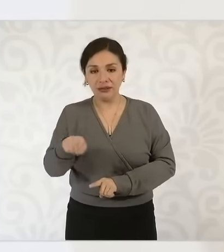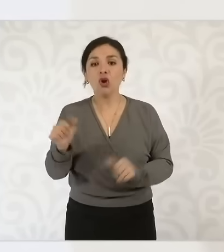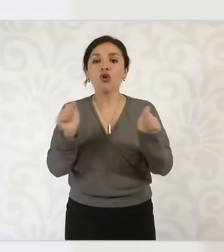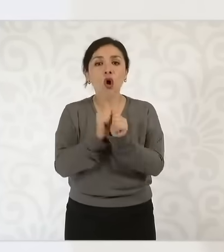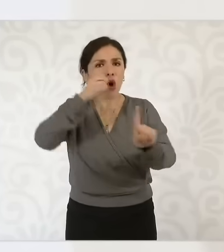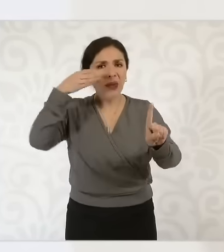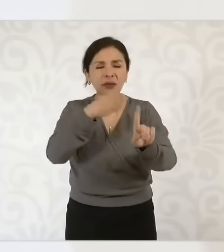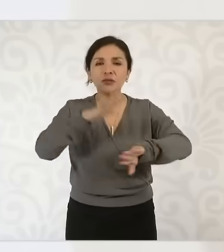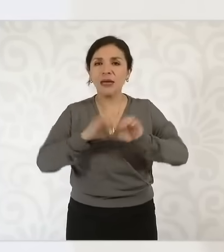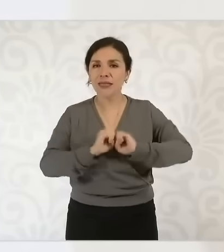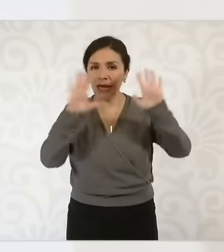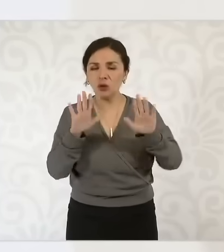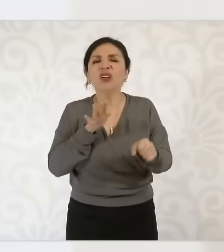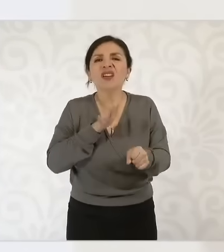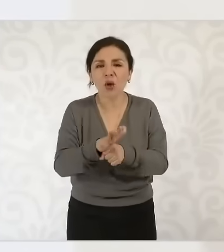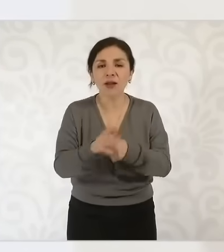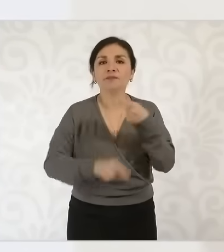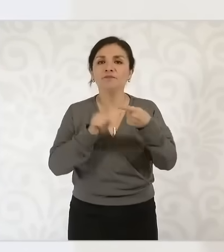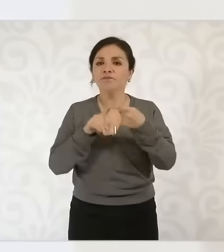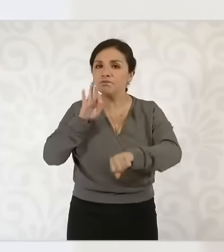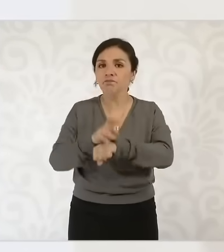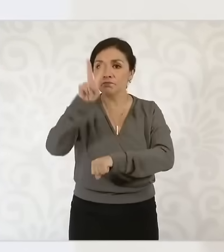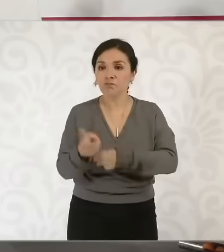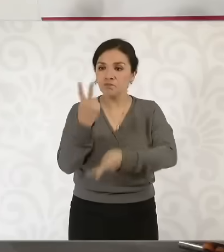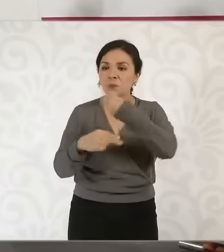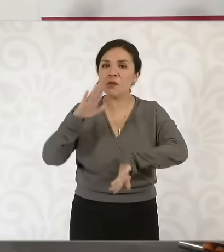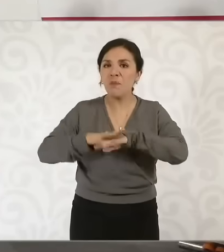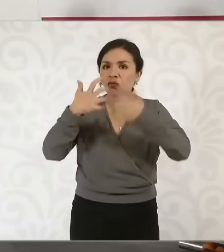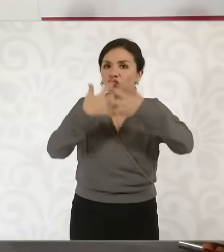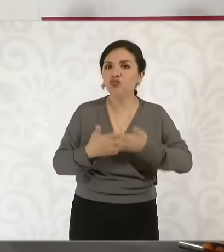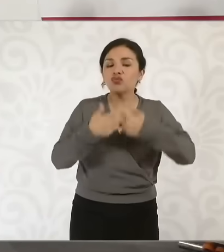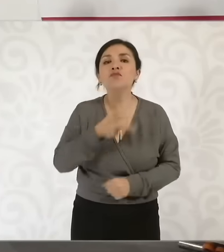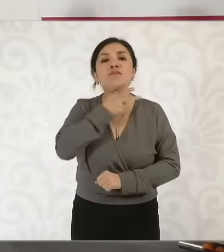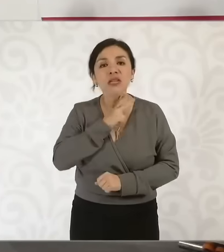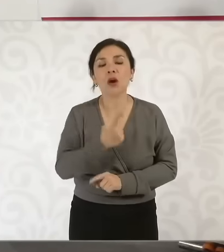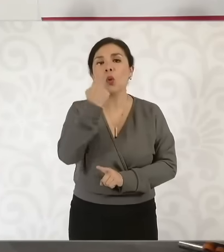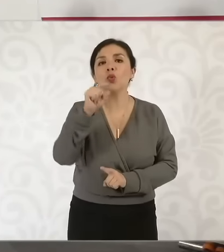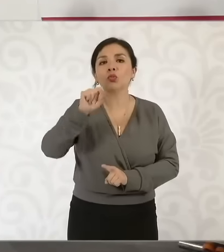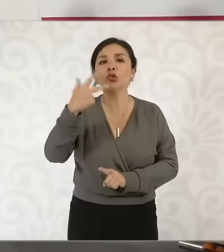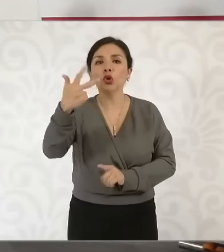claros como son garantizar la producción de petróleo estable en 1.8 millones de barriles,